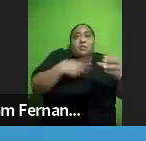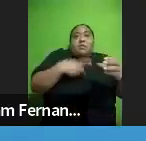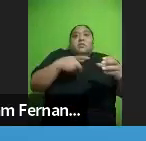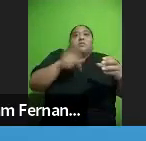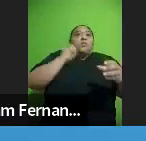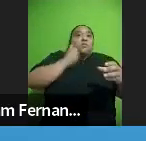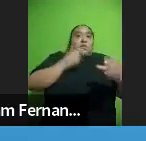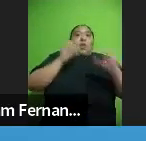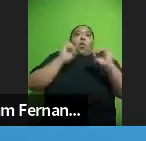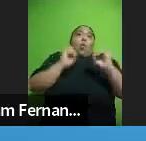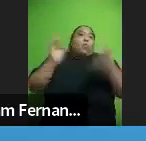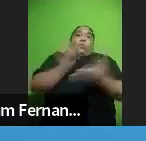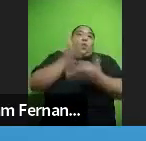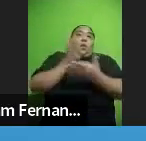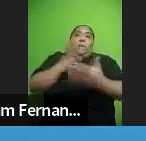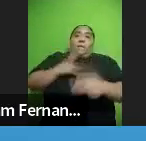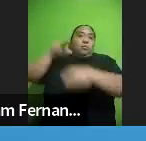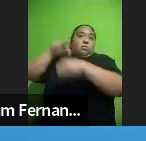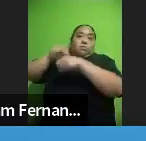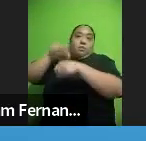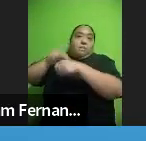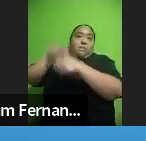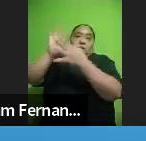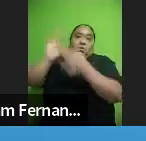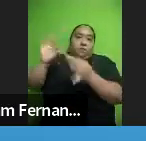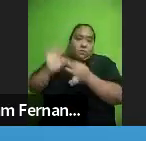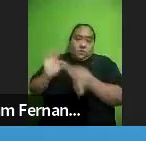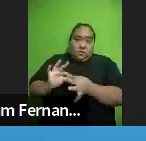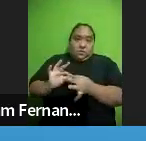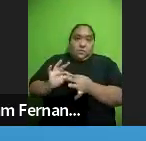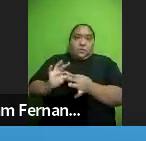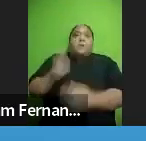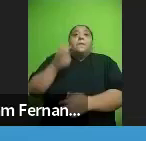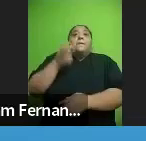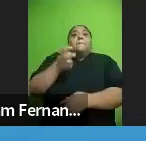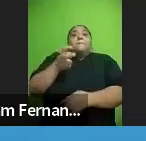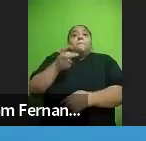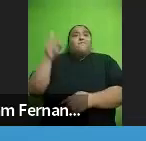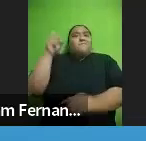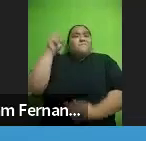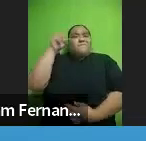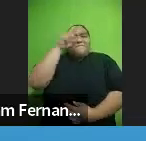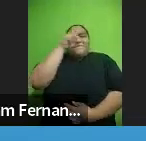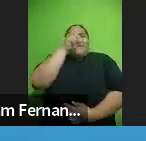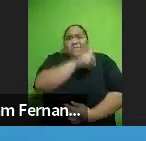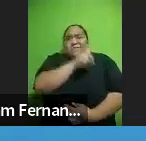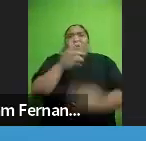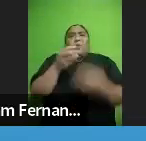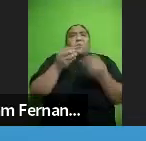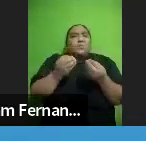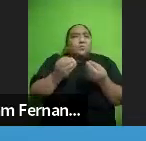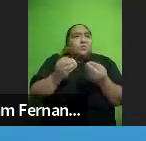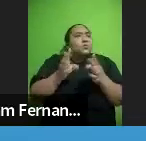sociocultural, o cuando estoy sin mencionando alguna este este conceptos médicos , Entonces , Entonces se fue muy muy complejo hacer la distinción